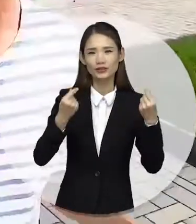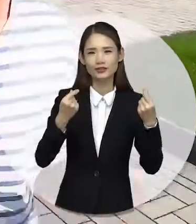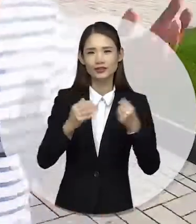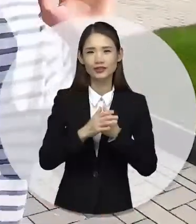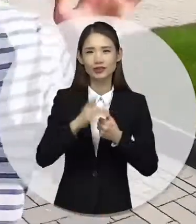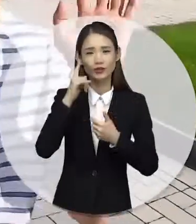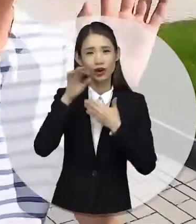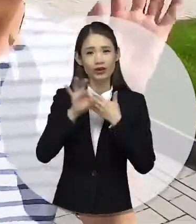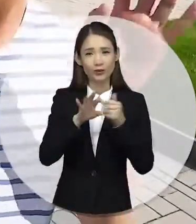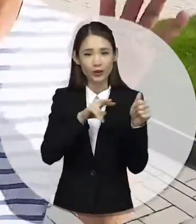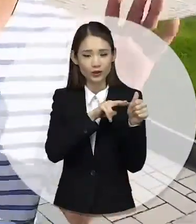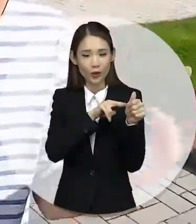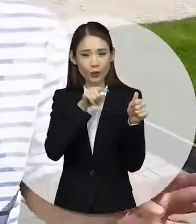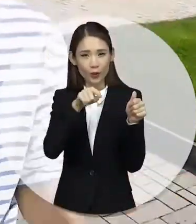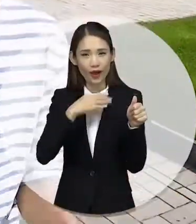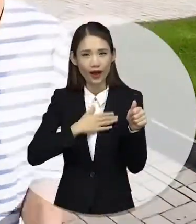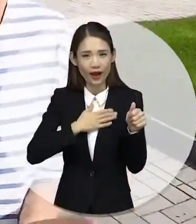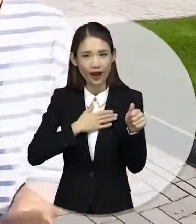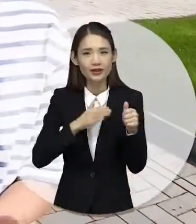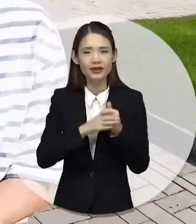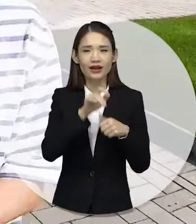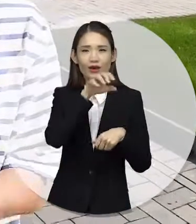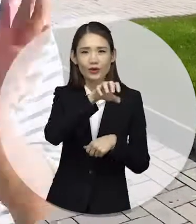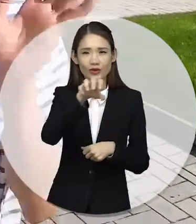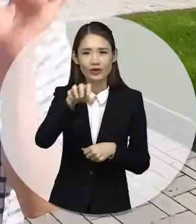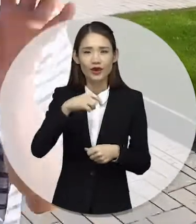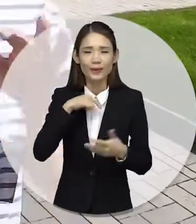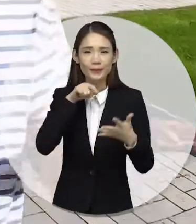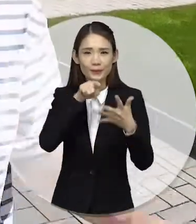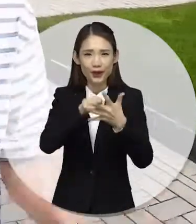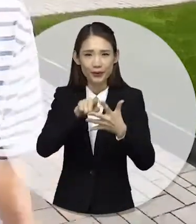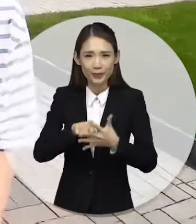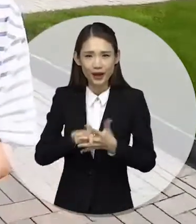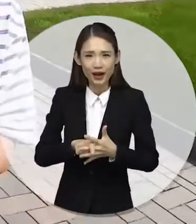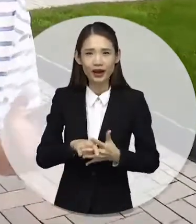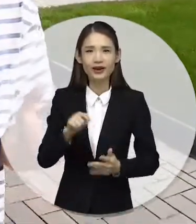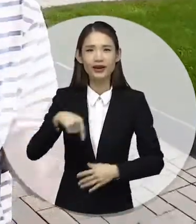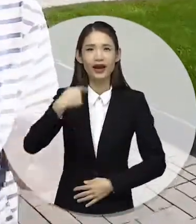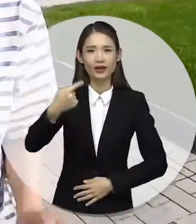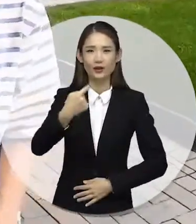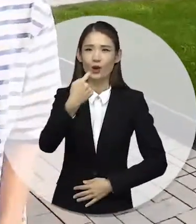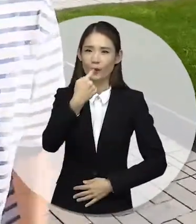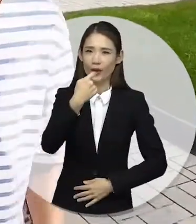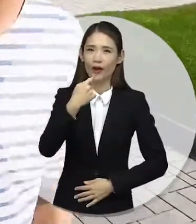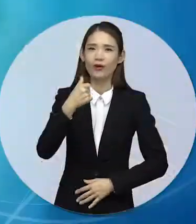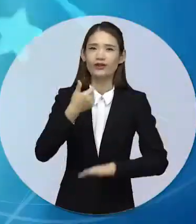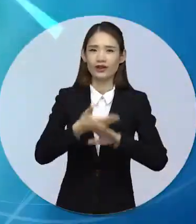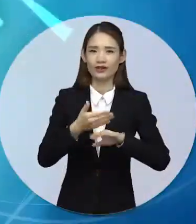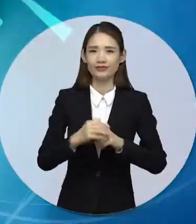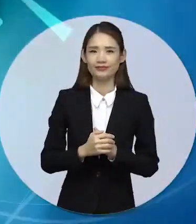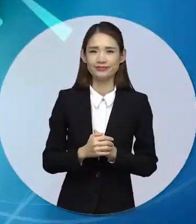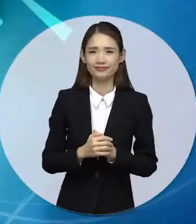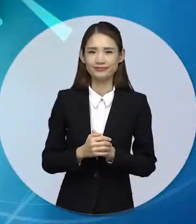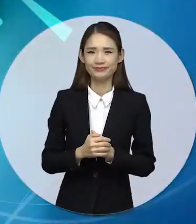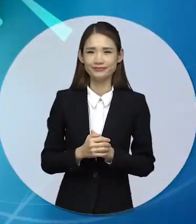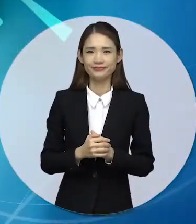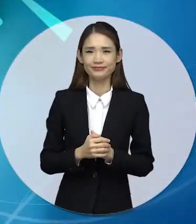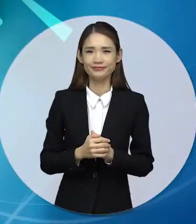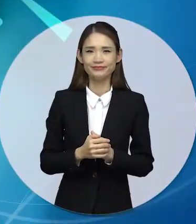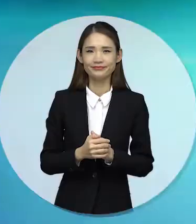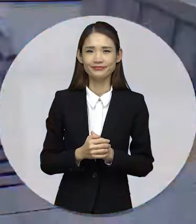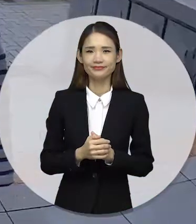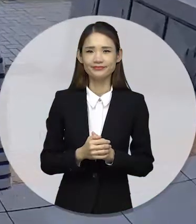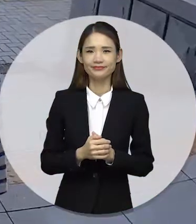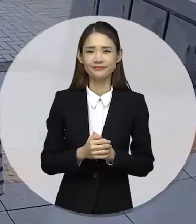왜냐하면, 정보를 아니까, ‘내가 여기에 뭐가 있는구나’를 파악하고 배운다는 게 너무 다른 거지.